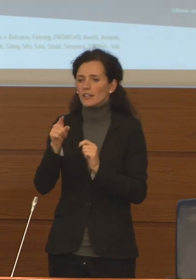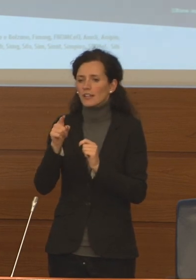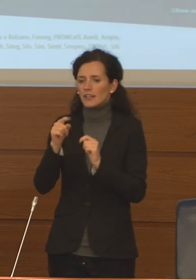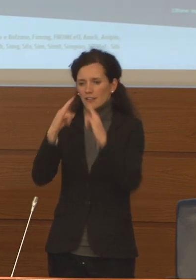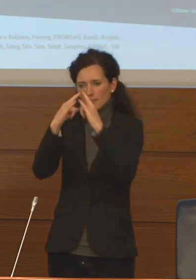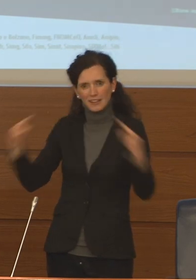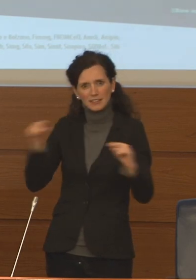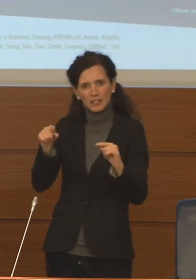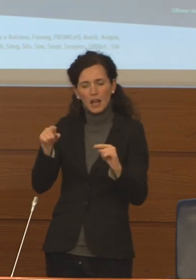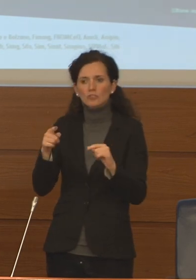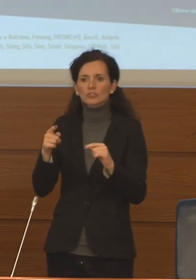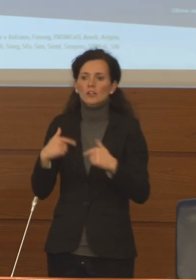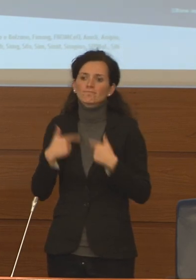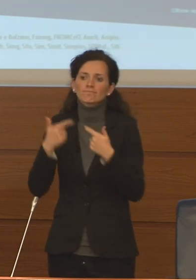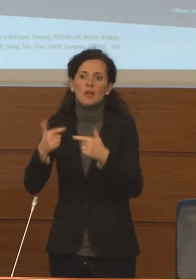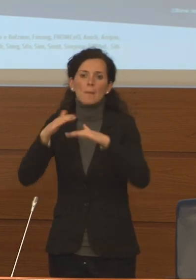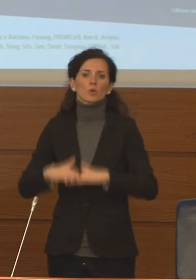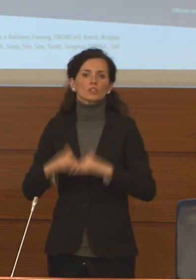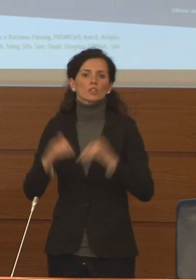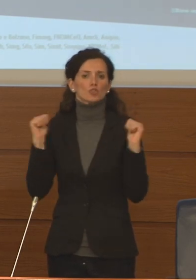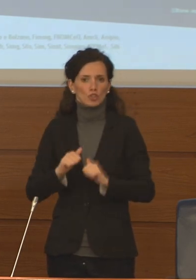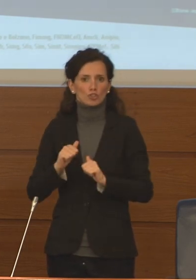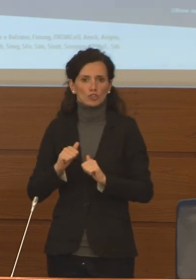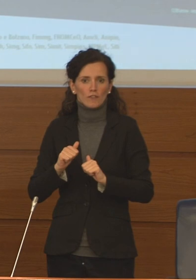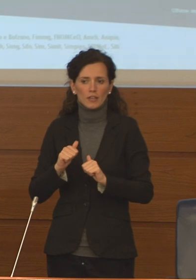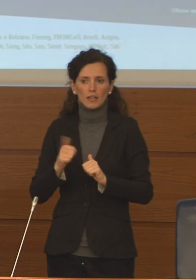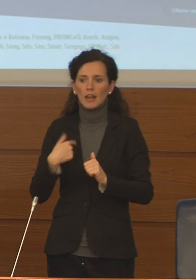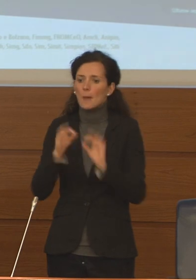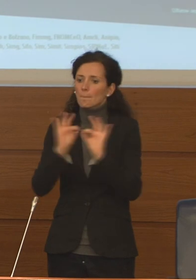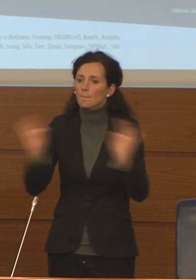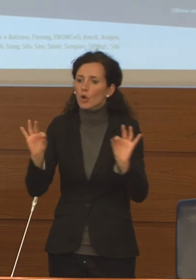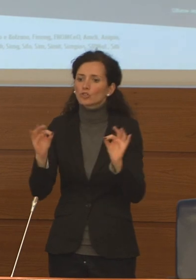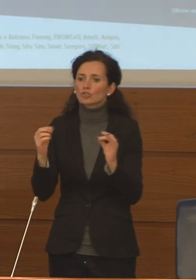e che tiriamo fuori e installiamo per le esigenze.